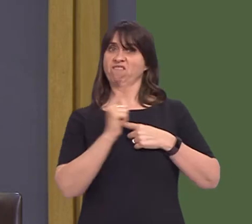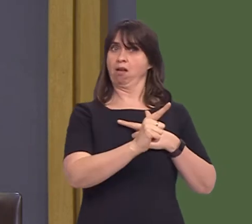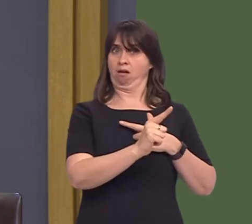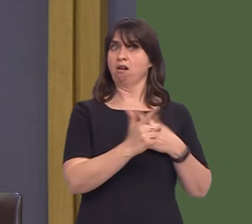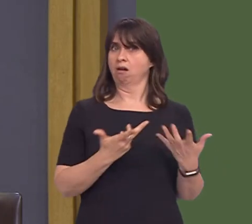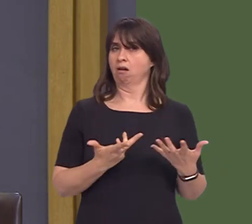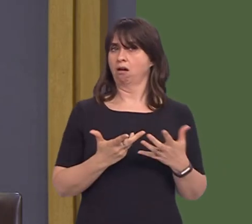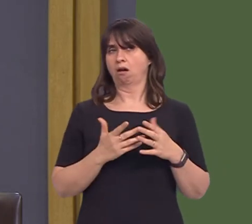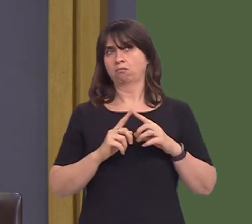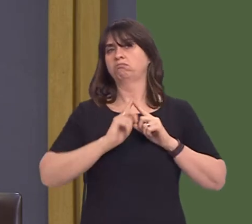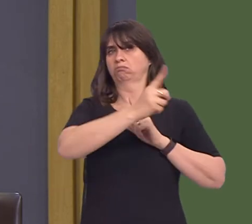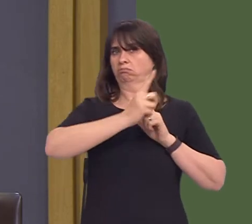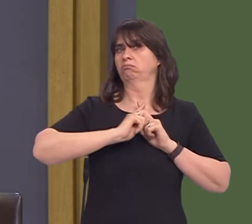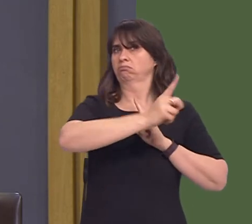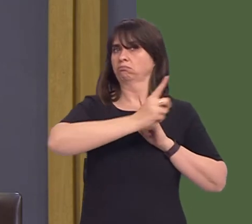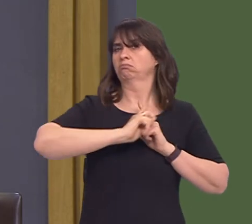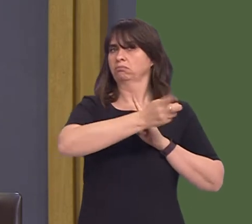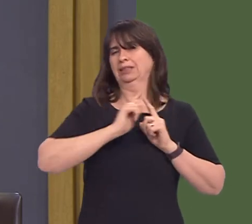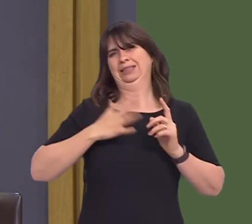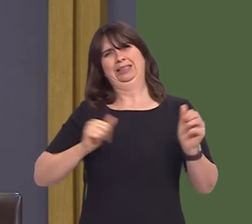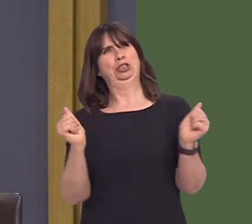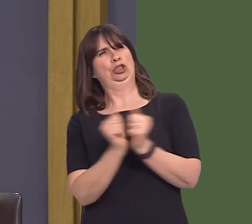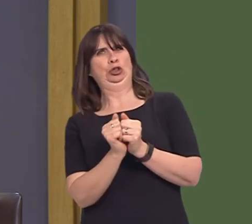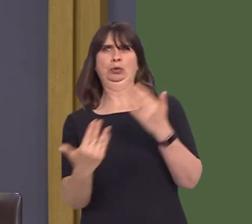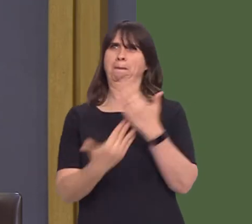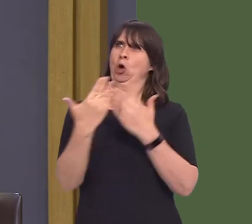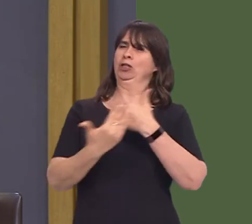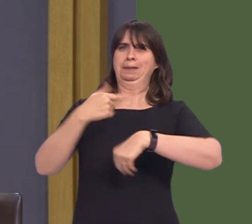y broses o greu gwasanaethau trafnidiaeth cyhoeddus sy'n ffit ar gyfer yr unfed ganrif